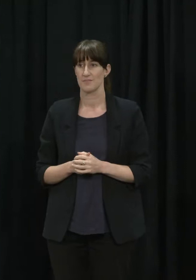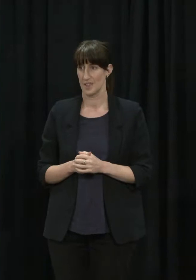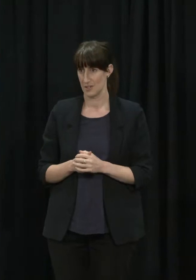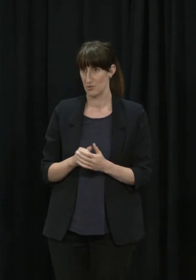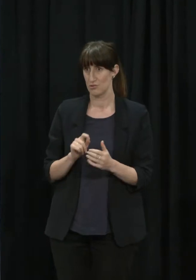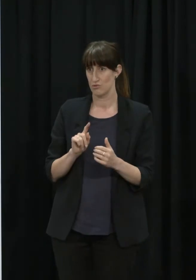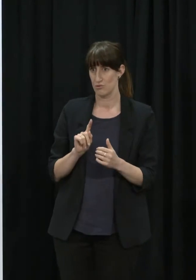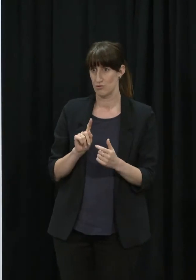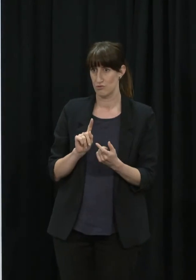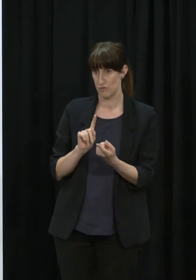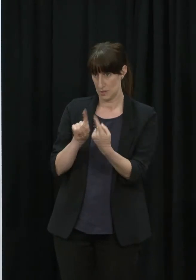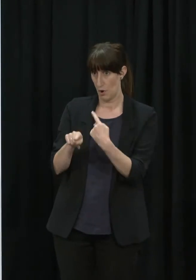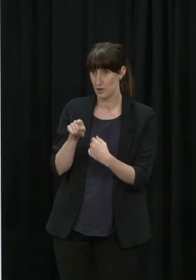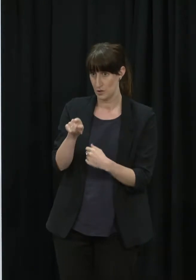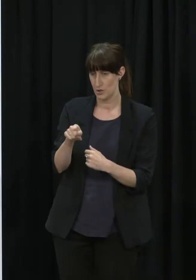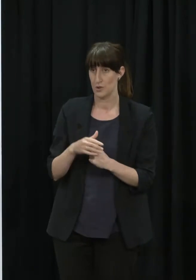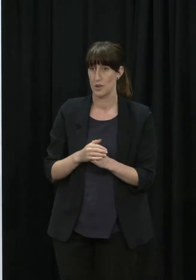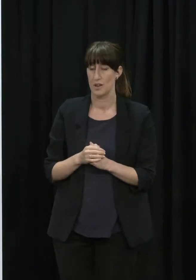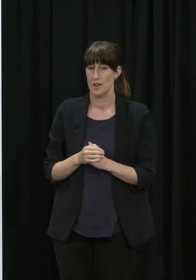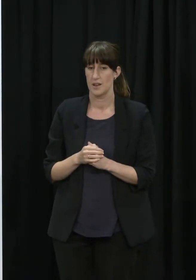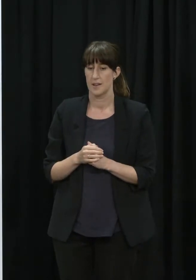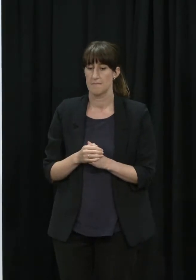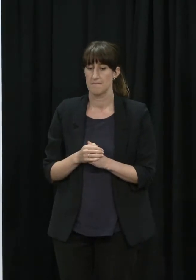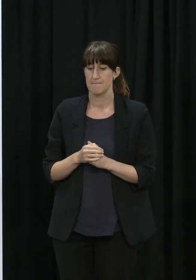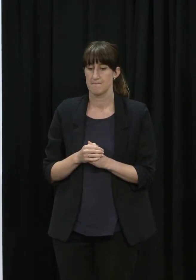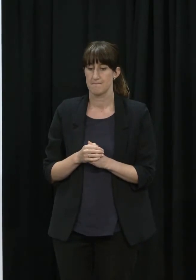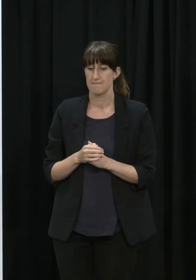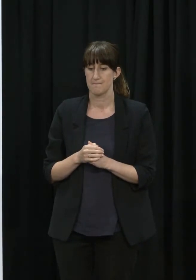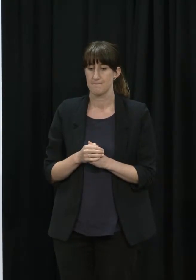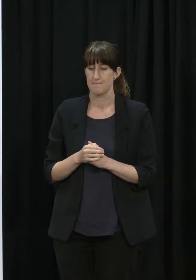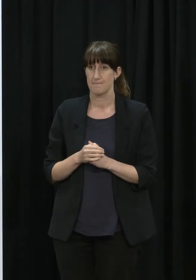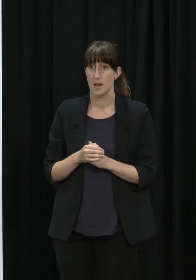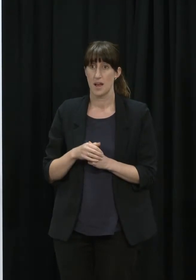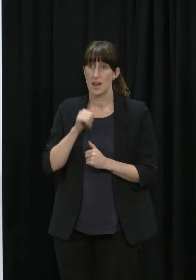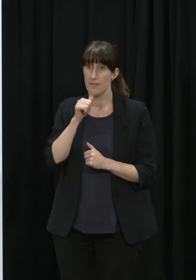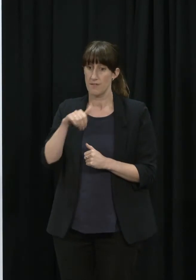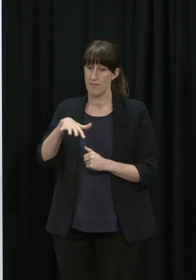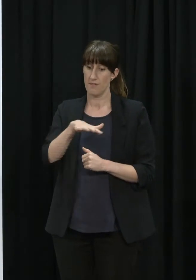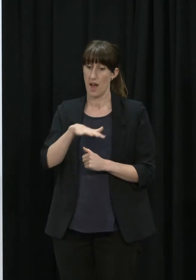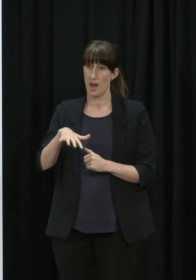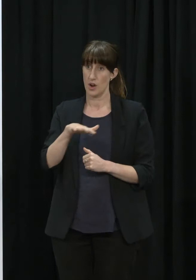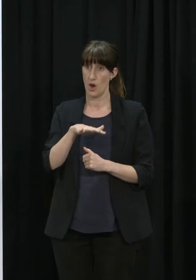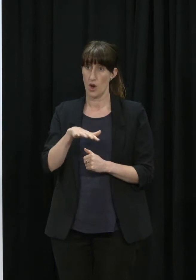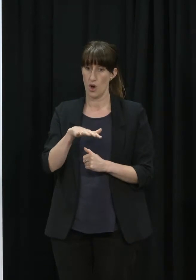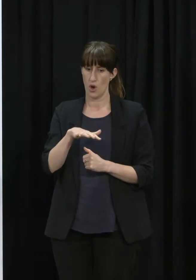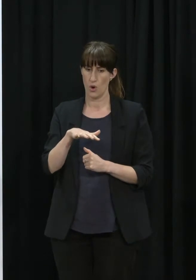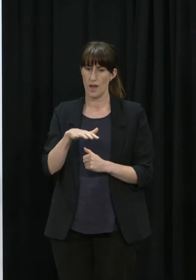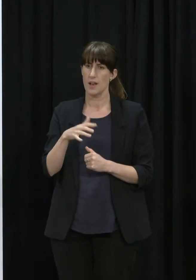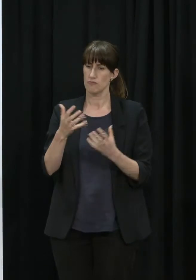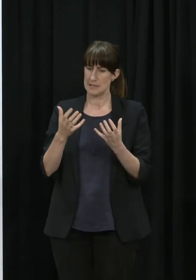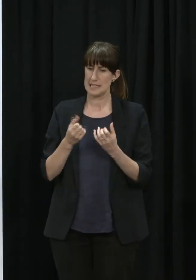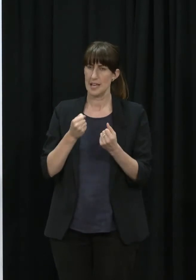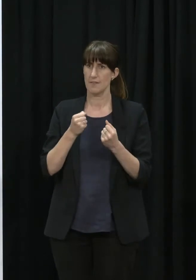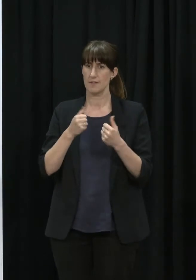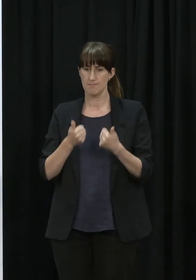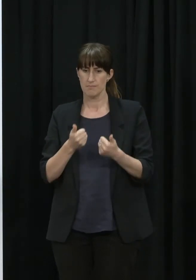te aha momo karere e hiahia ana